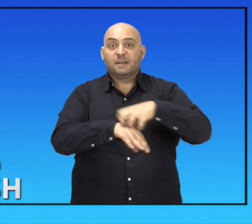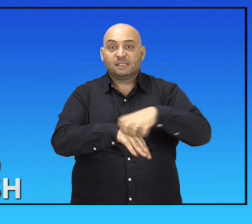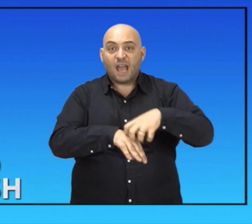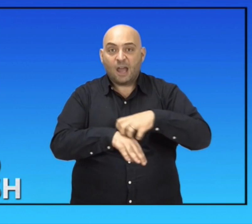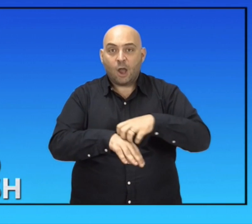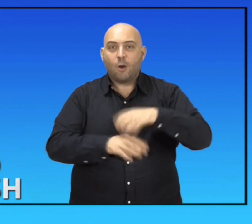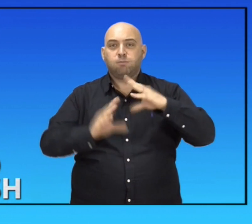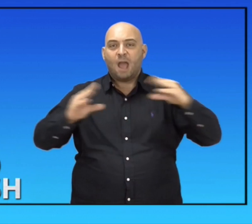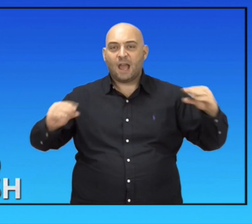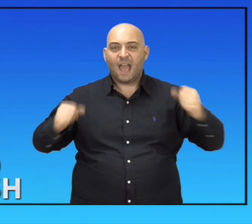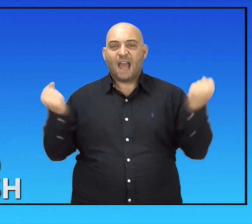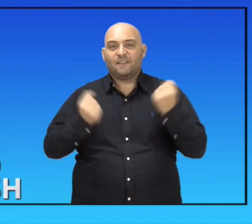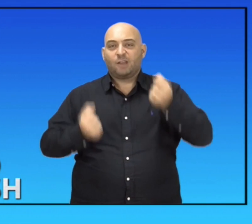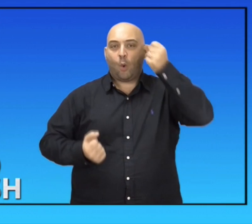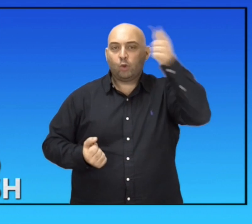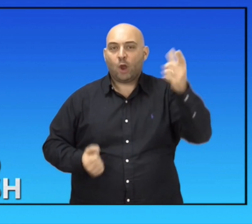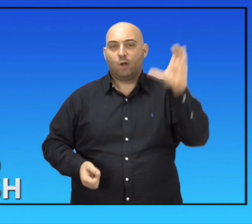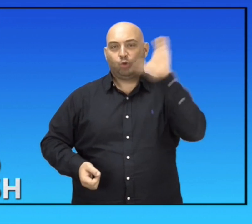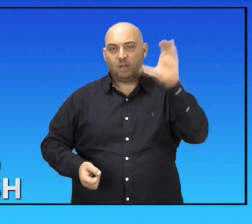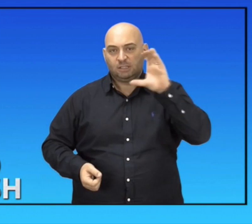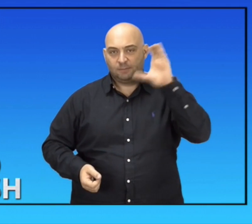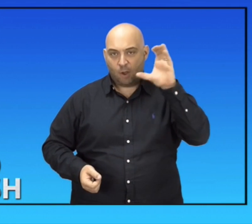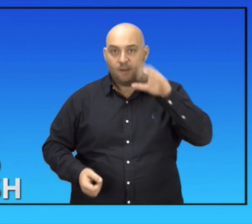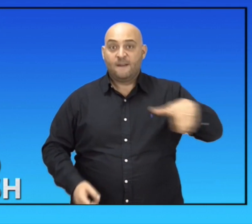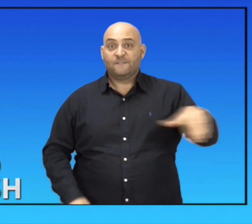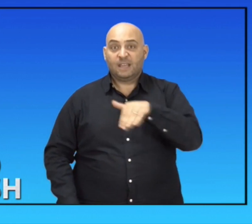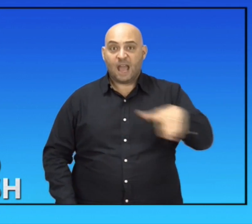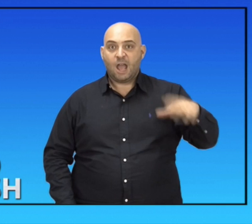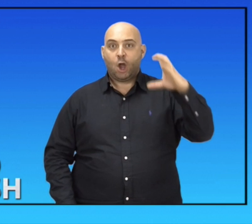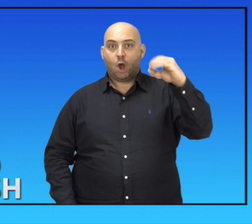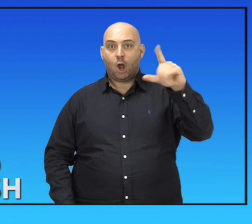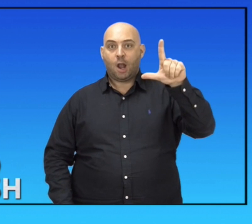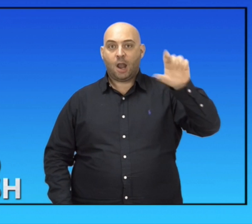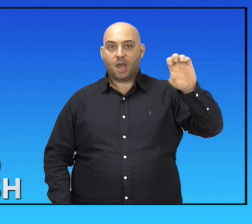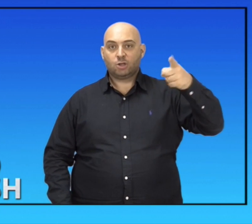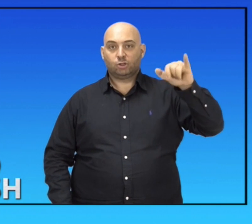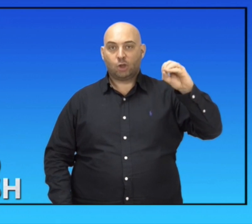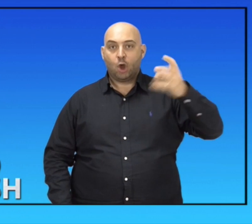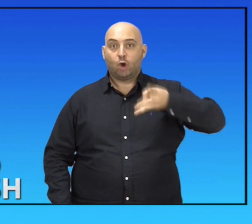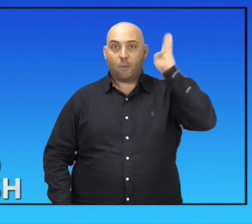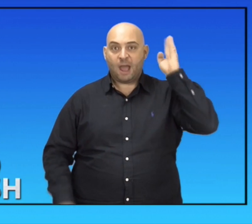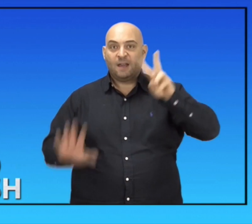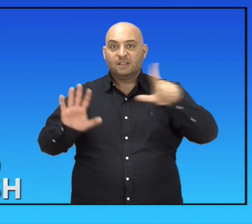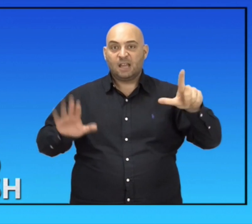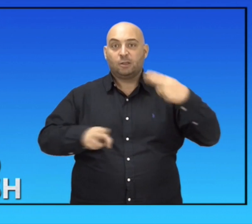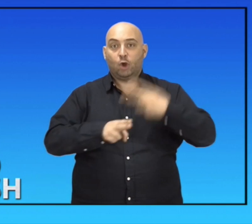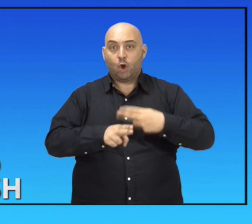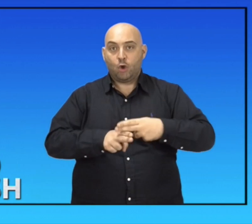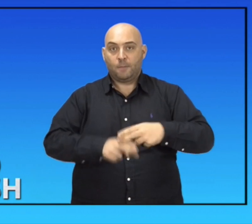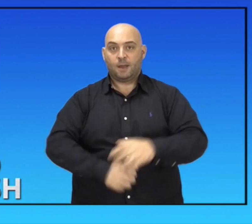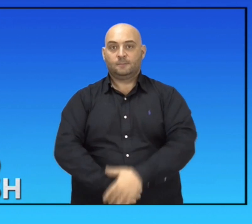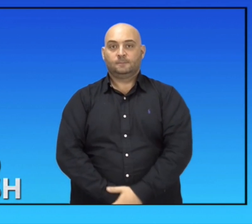del Ministero dei beni e attività culturali e turismo in via del Collegio Romano, 27 a Roma